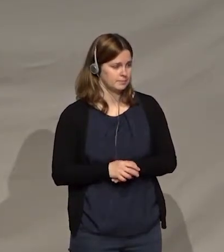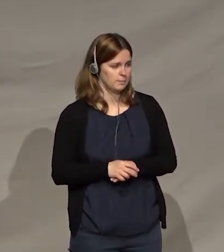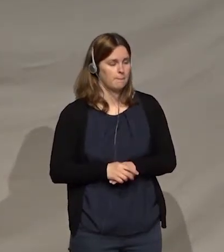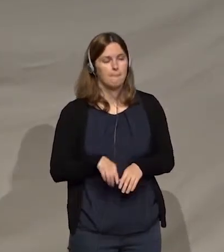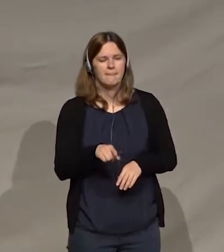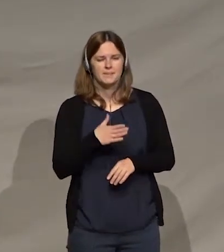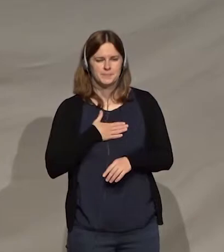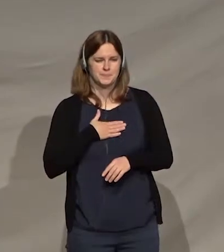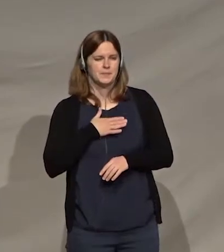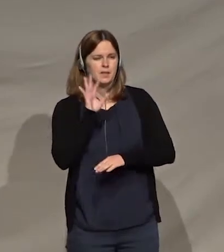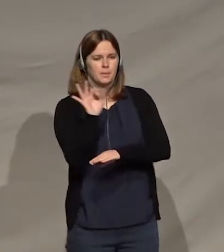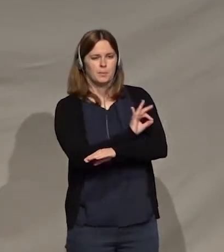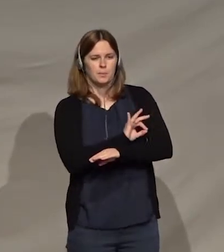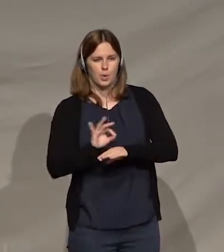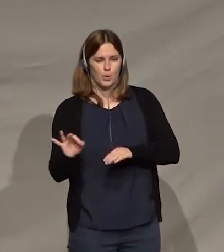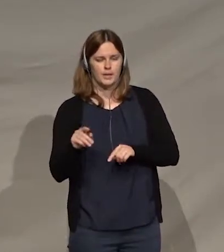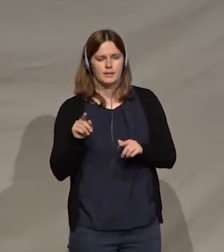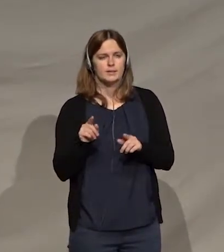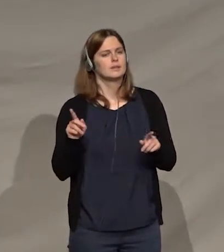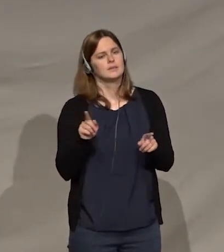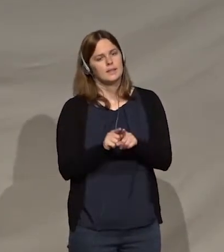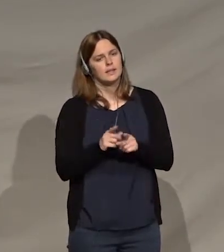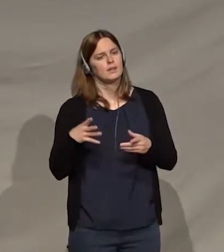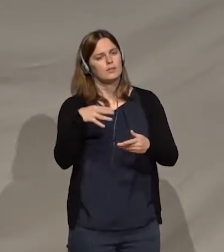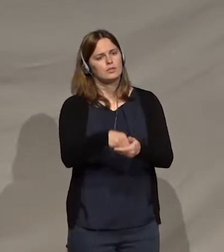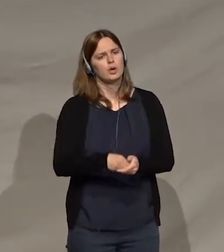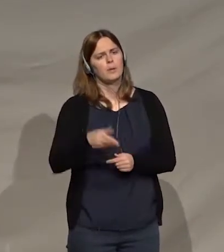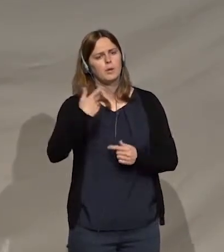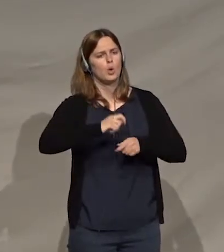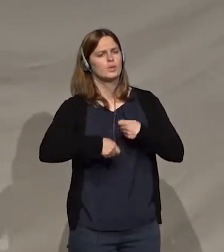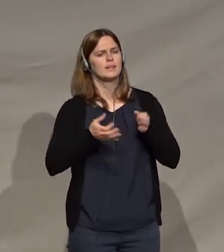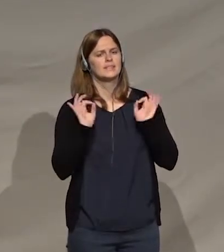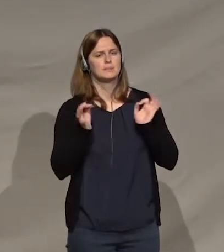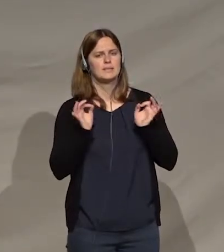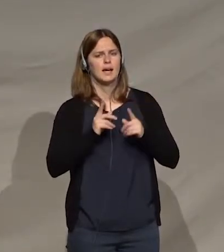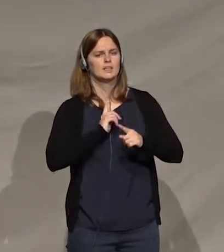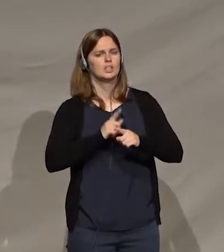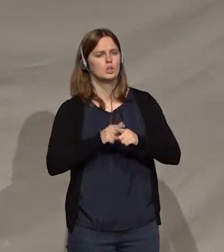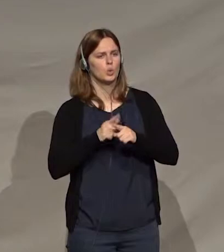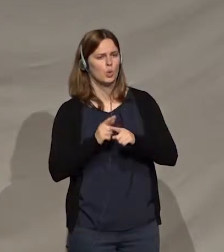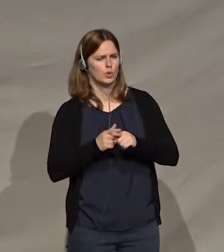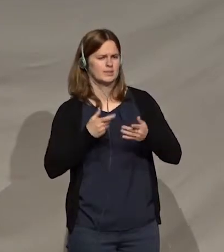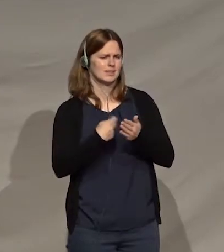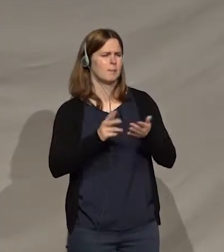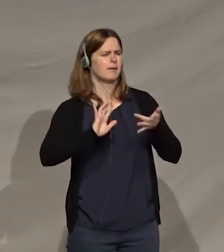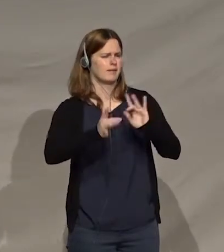který prochází vším, co je možné vědět o službě RoboBraille. Je to dostupné zdarma a najdete to na stránce RoboBraille.